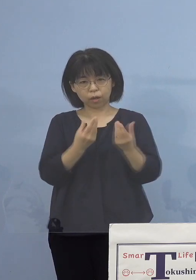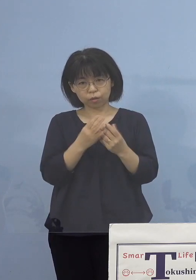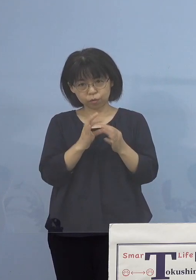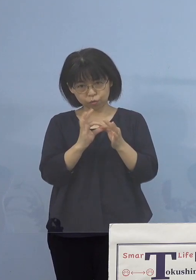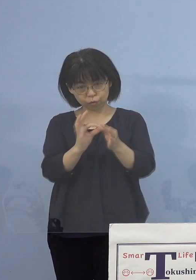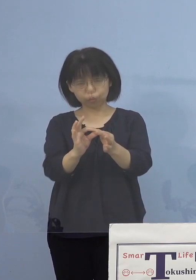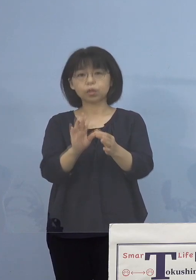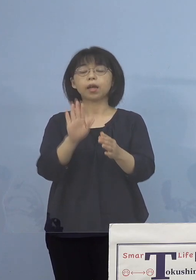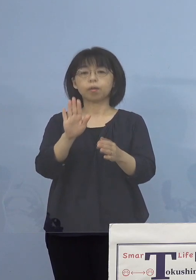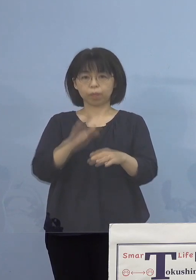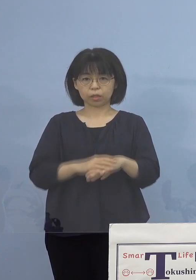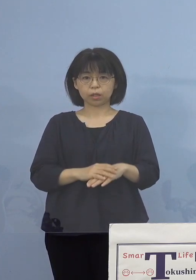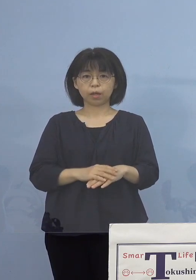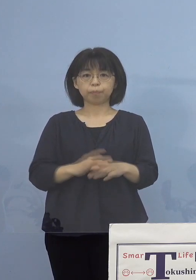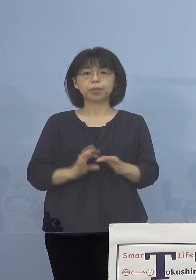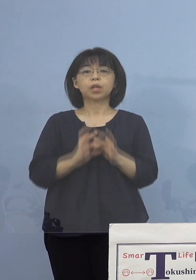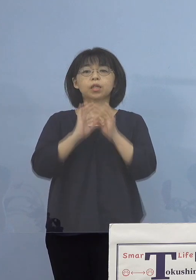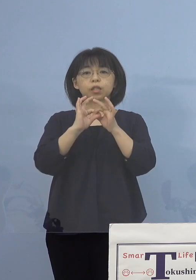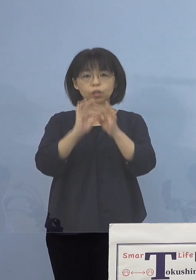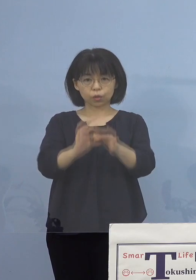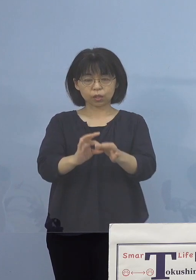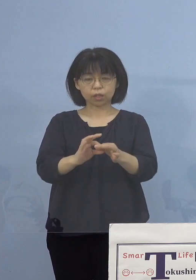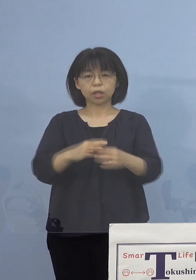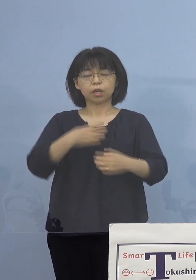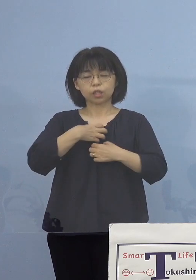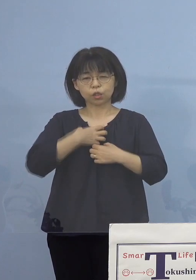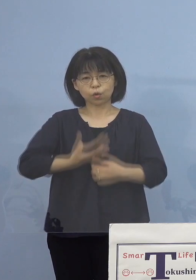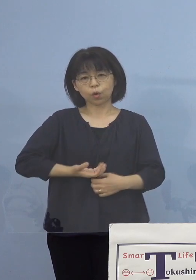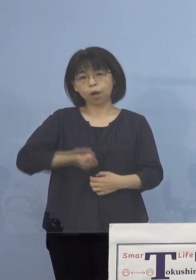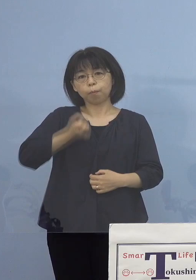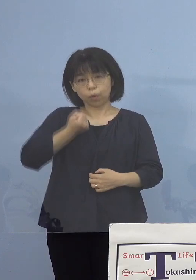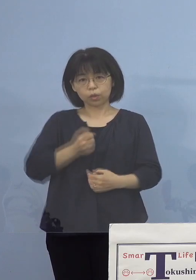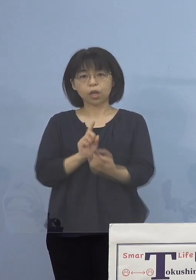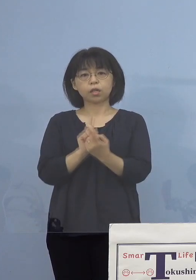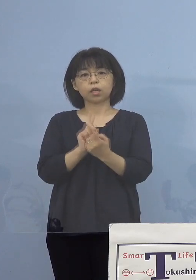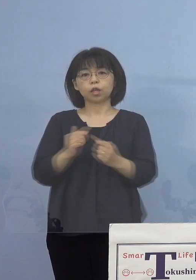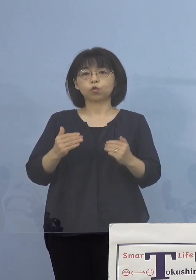引き続き、高い緊張感を持って 対策を進めて参ります